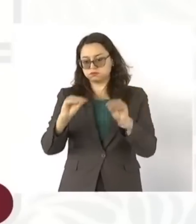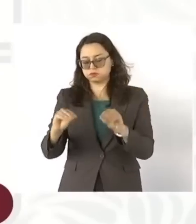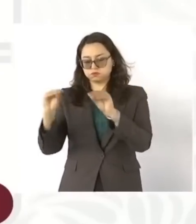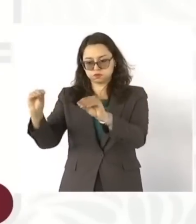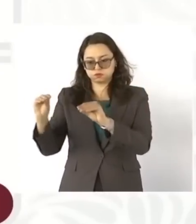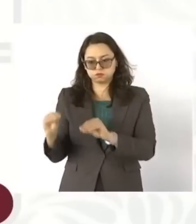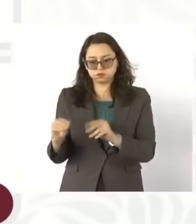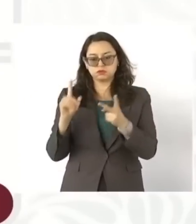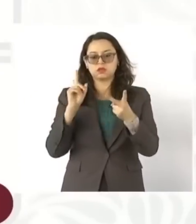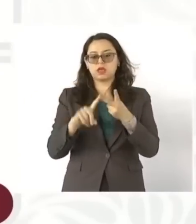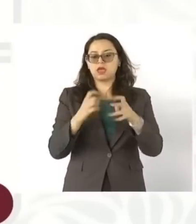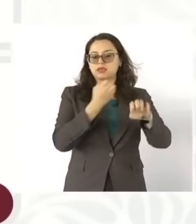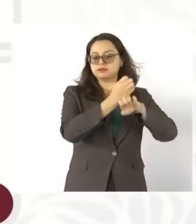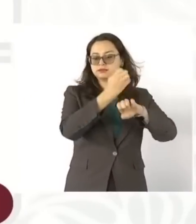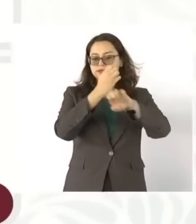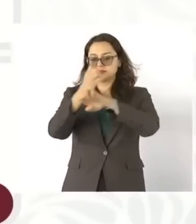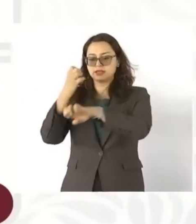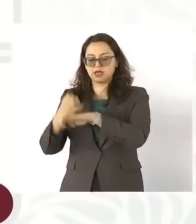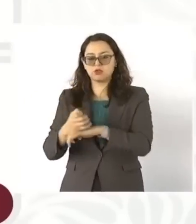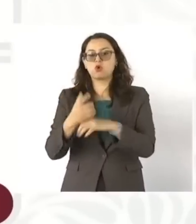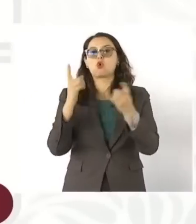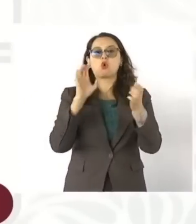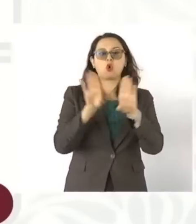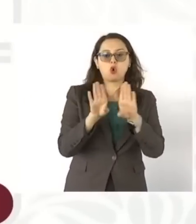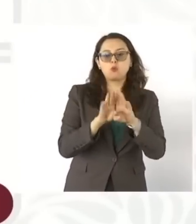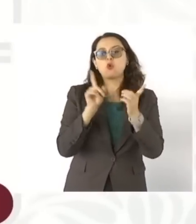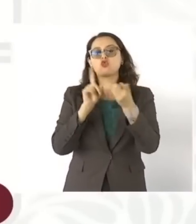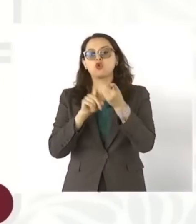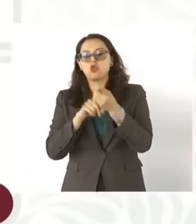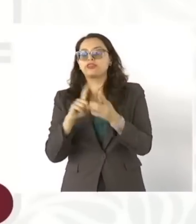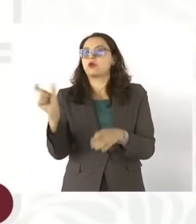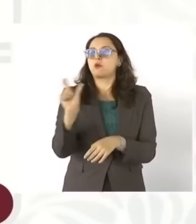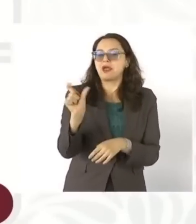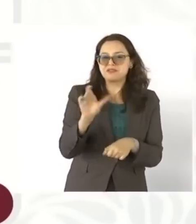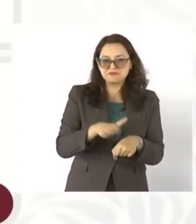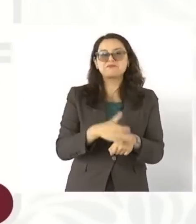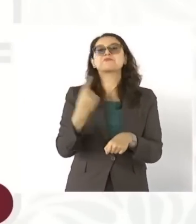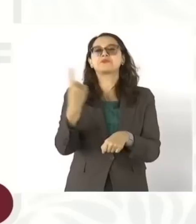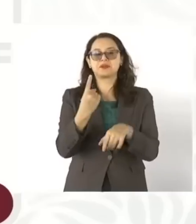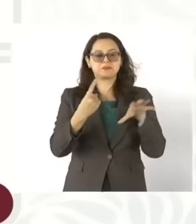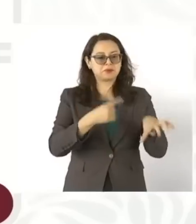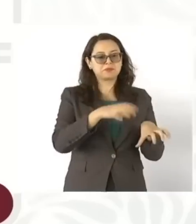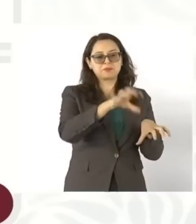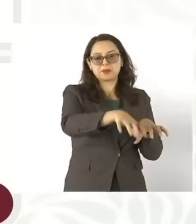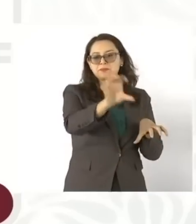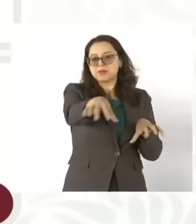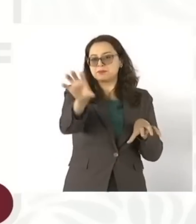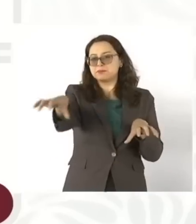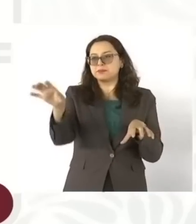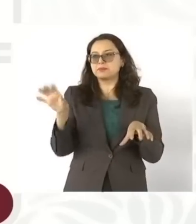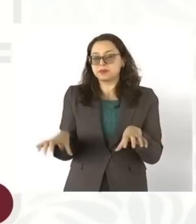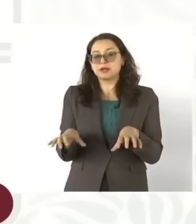bienestar Cómo dónde cuándo y por qué como bien decía Marcelo queremos las inversiones En